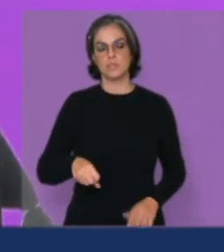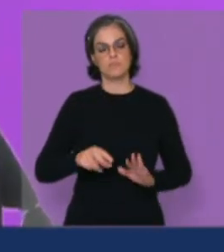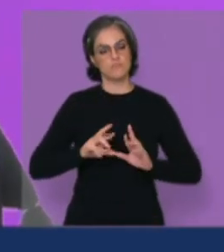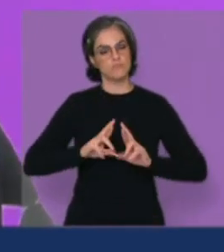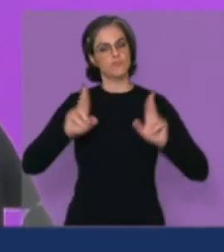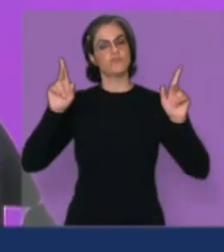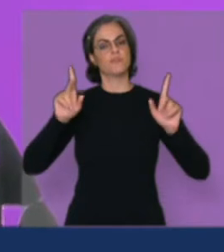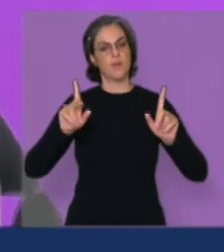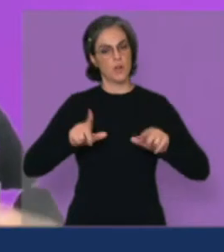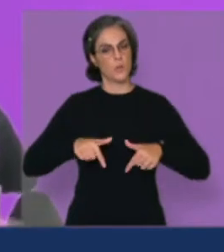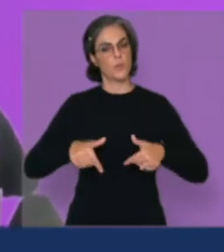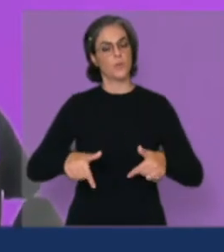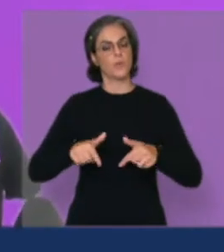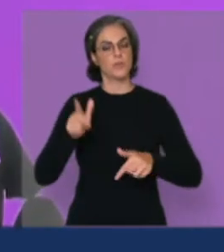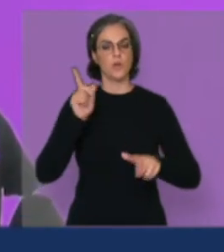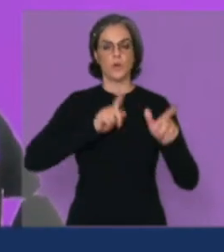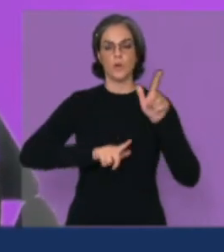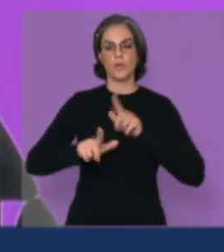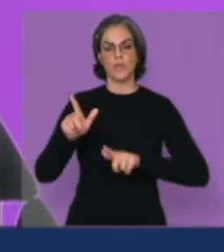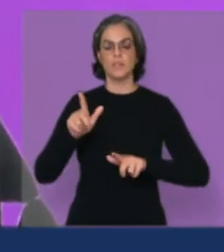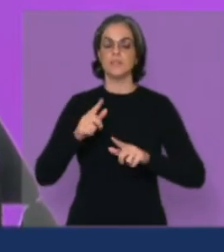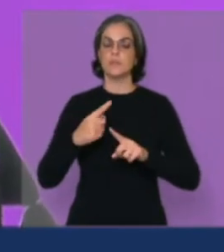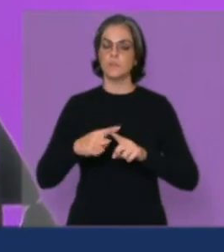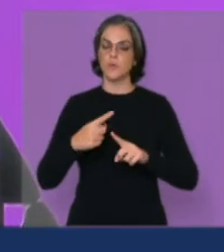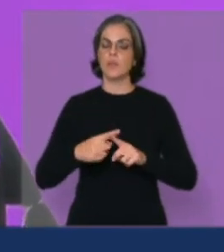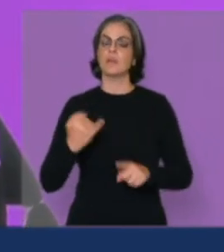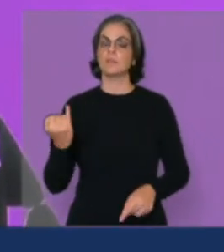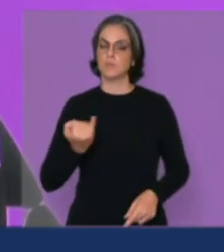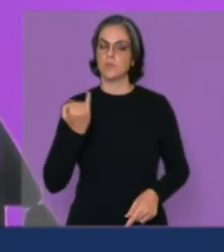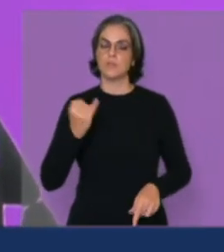MULHERES ESTÃO PRESENTES FAZENDO A DIFERENÇA NAQUILO QUE CONVÉM É POPULAÇÃO